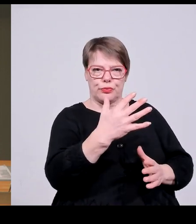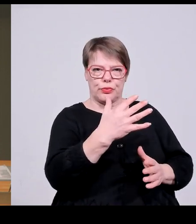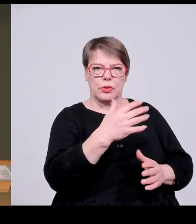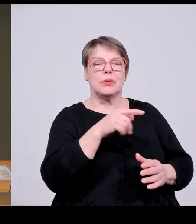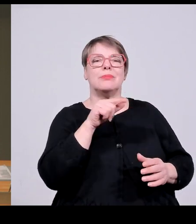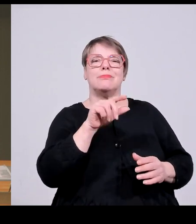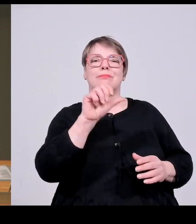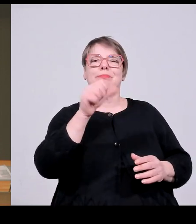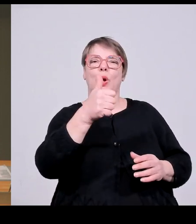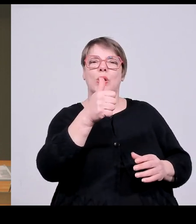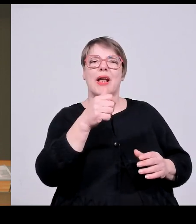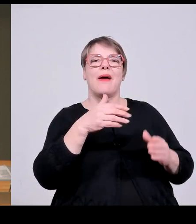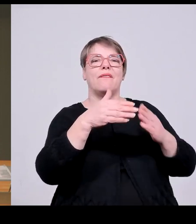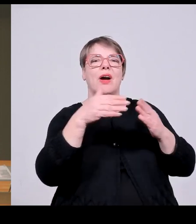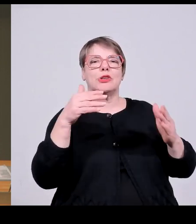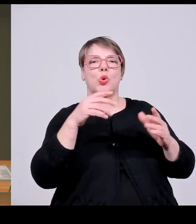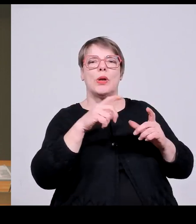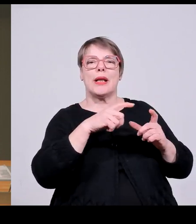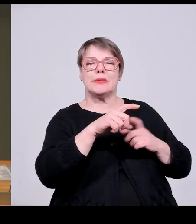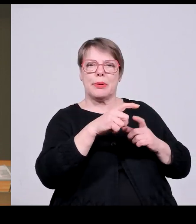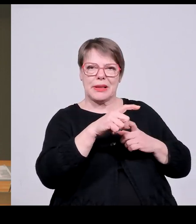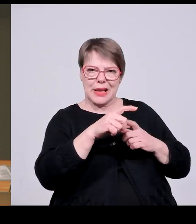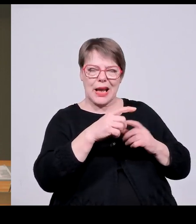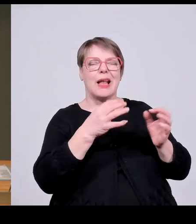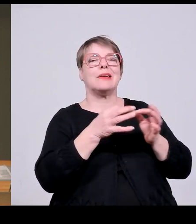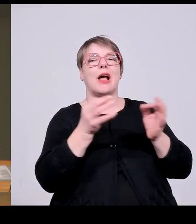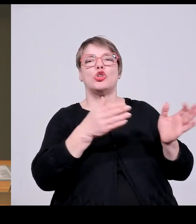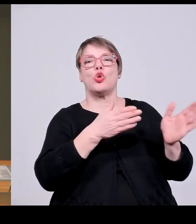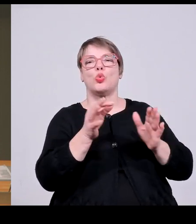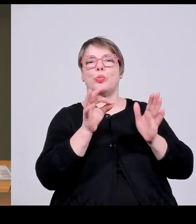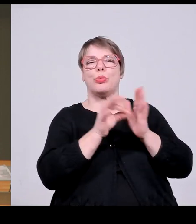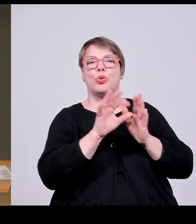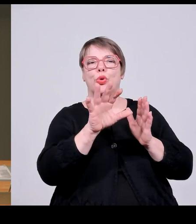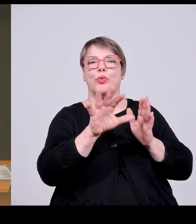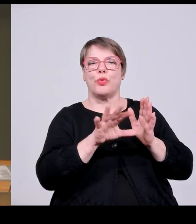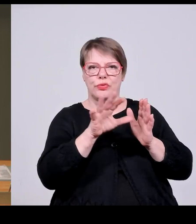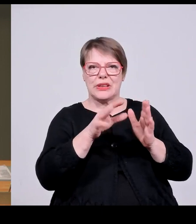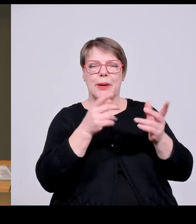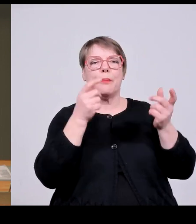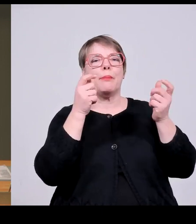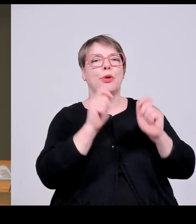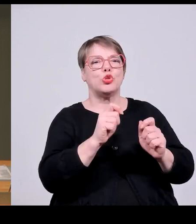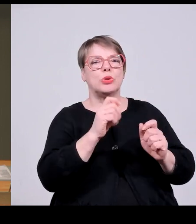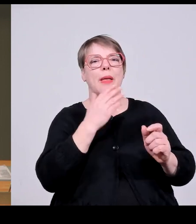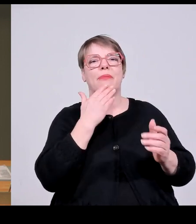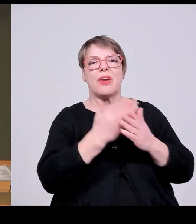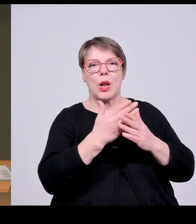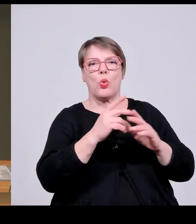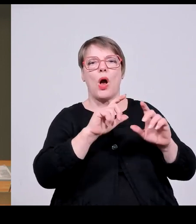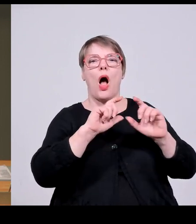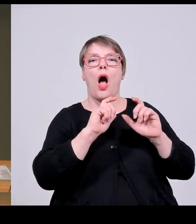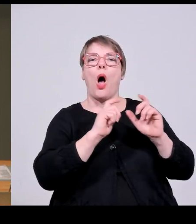Ich rufe auf die Überschrift die Anleitung sowie die Artikel eins und zwei des Gesetzesantrags. Und schlage vor, die Beratung der Einzelbestimmungen